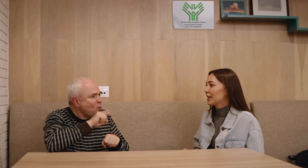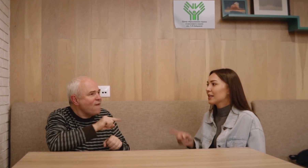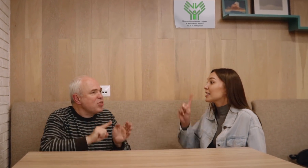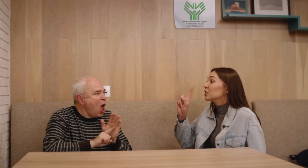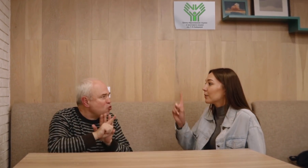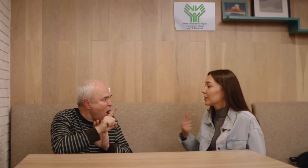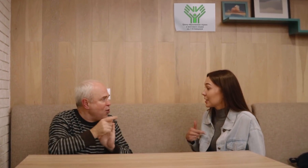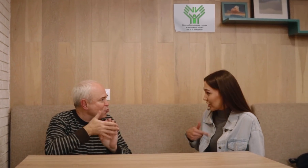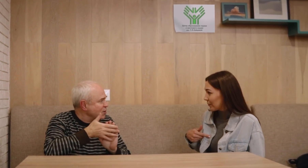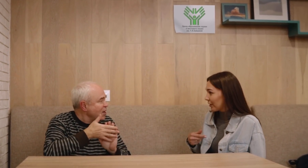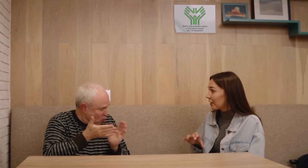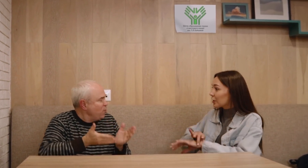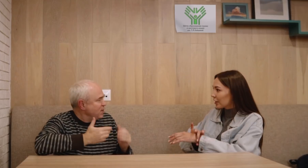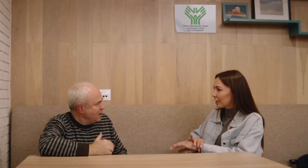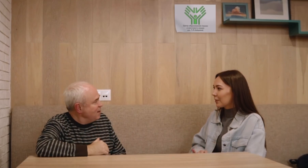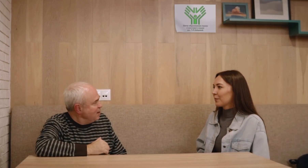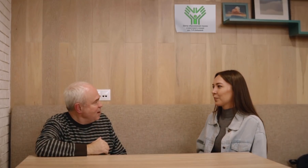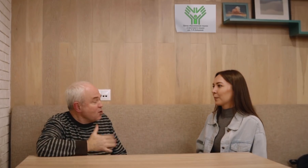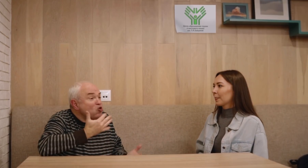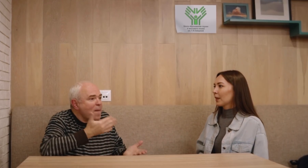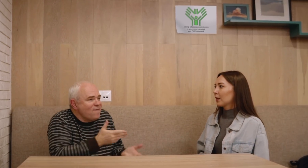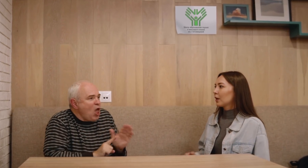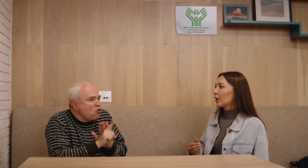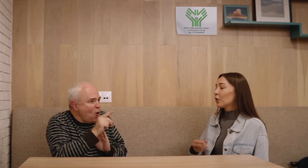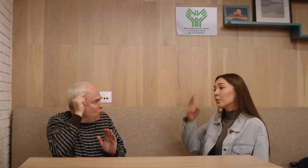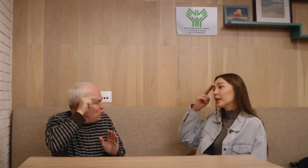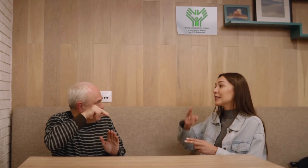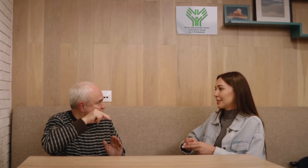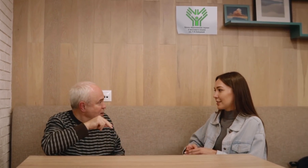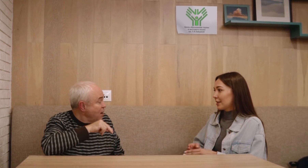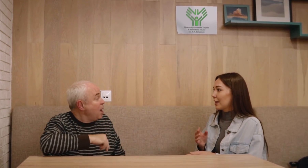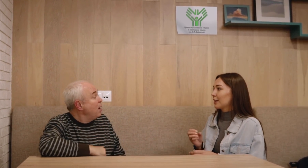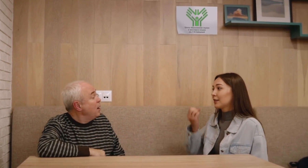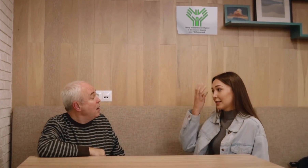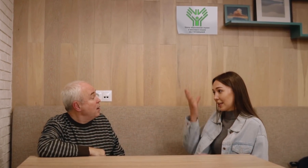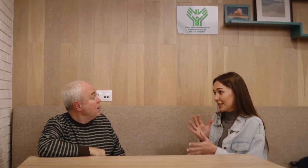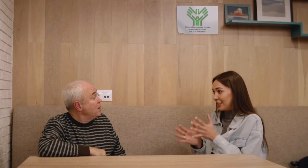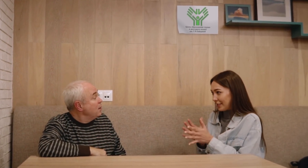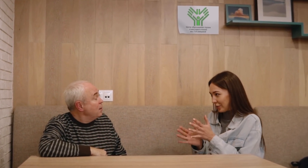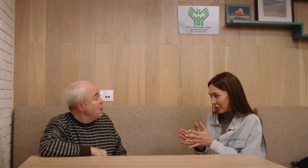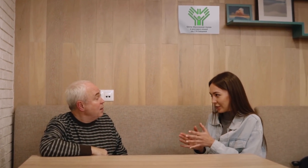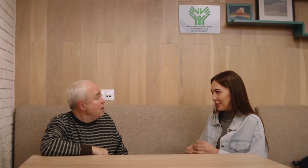Почему начали его изучать? Моя сестра знает жесты.